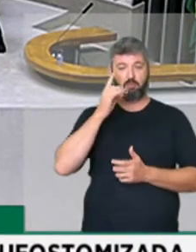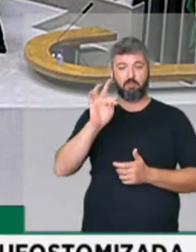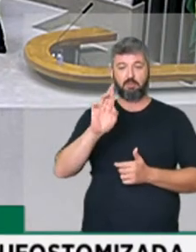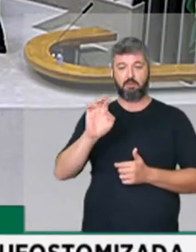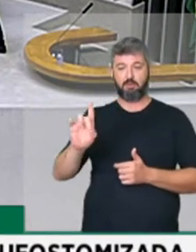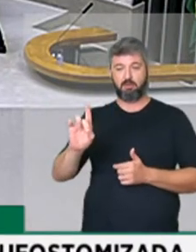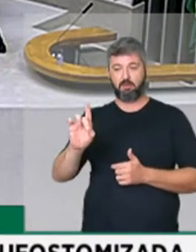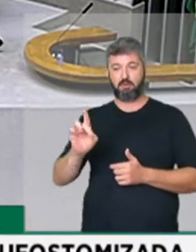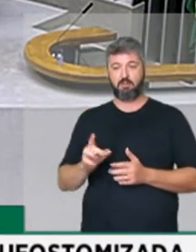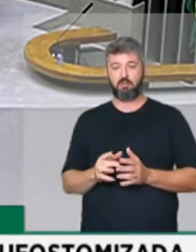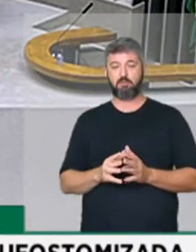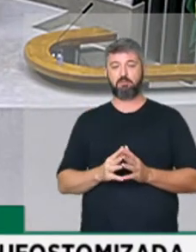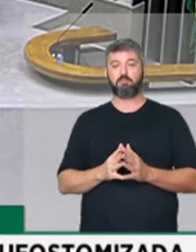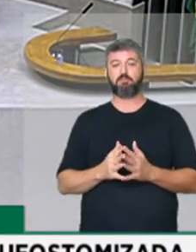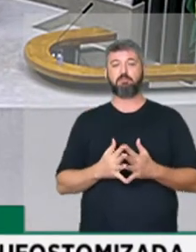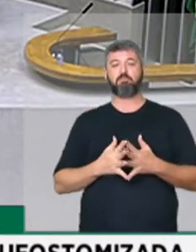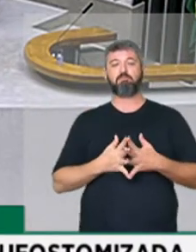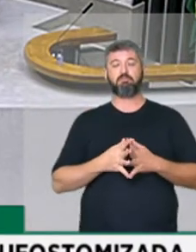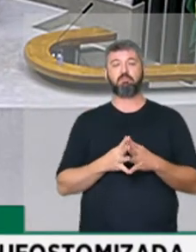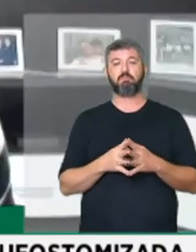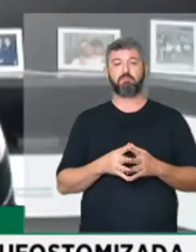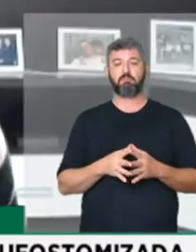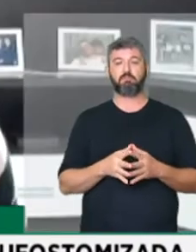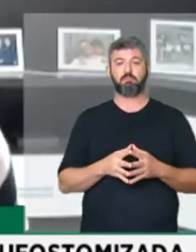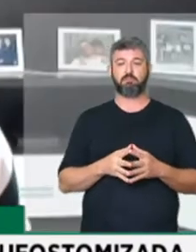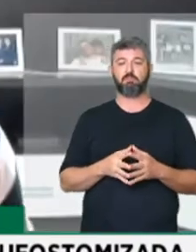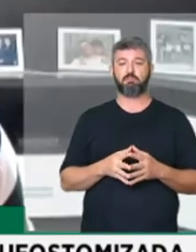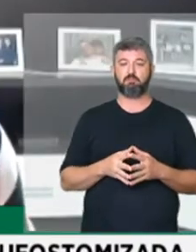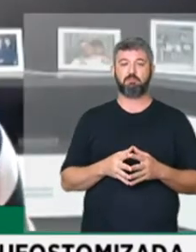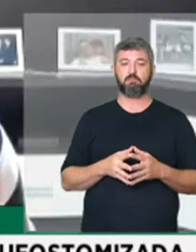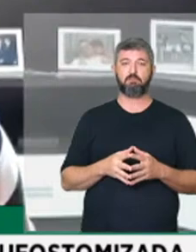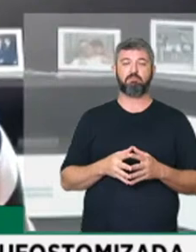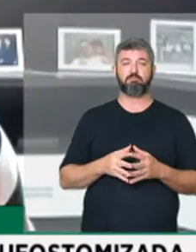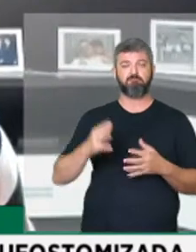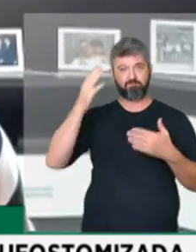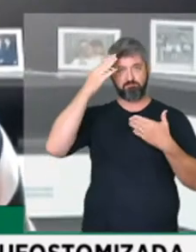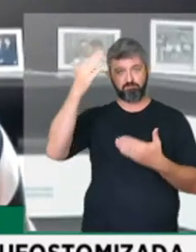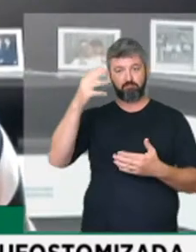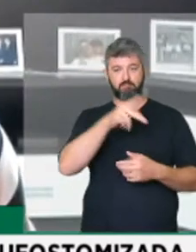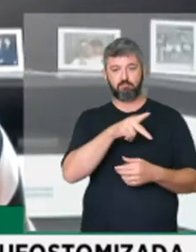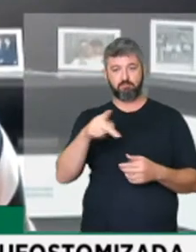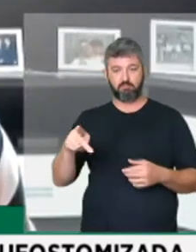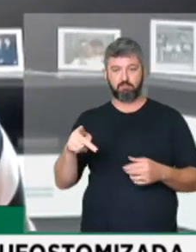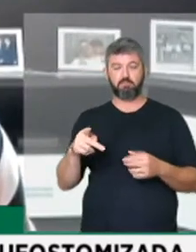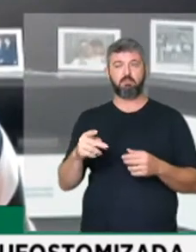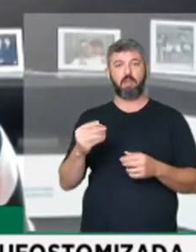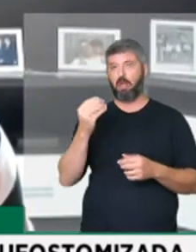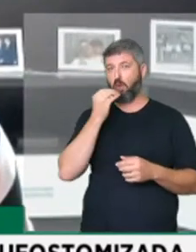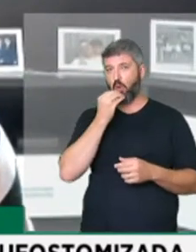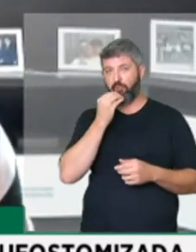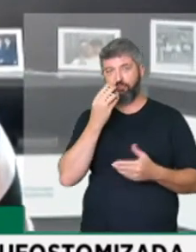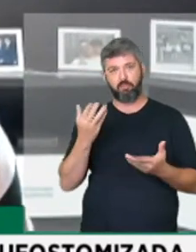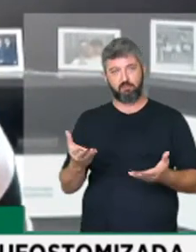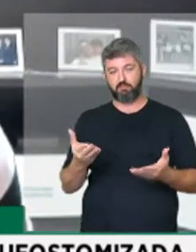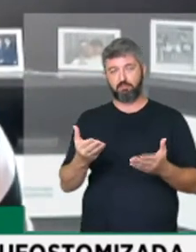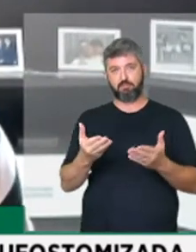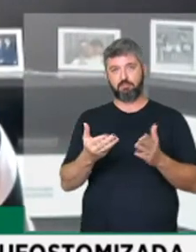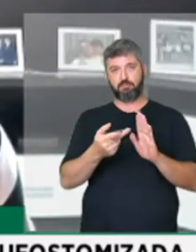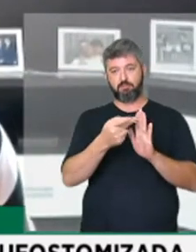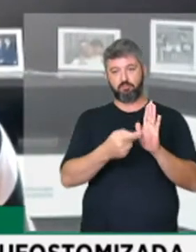IMPORTÂNCIA DO TEMA. NÃO HÁ RAZÃO OBJETIVA ALGUMA PARA NÃO IMPRIMIR A ELE O PROJETO